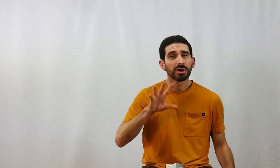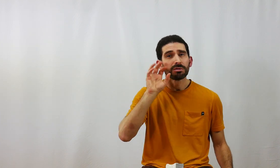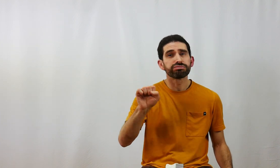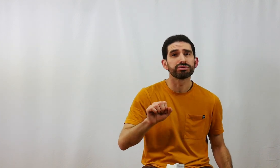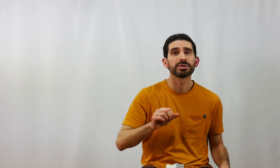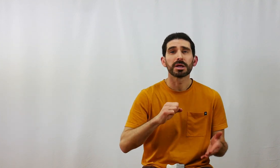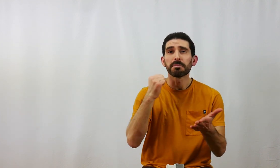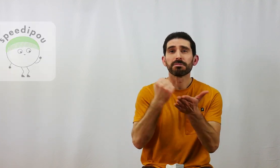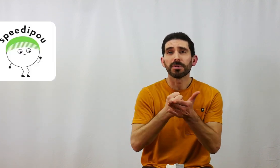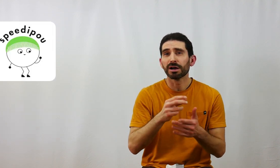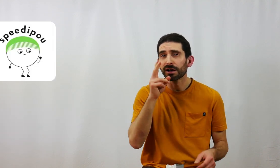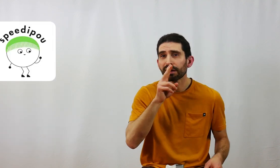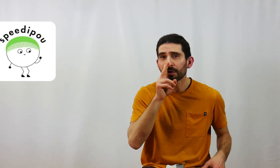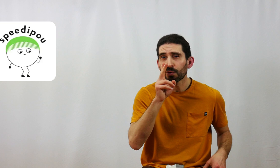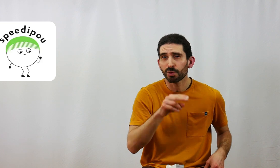J'ai vu une marque rigolote.